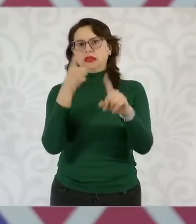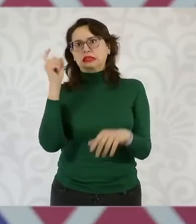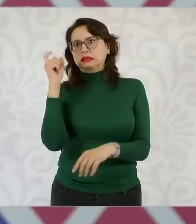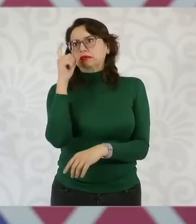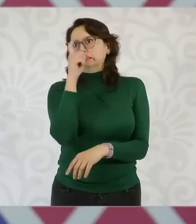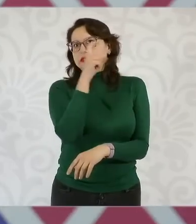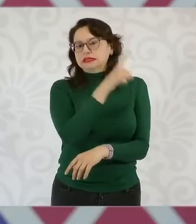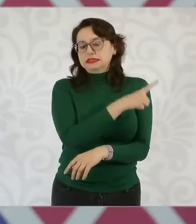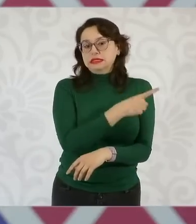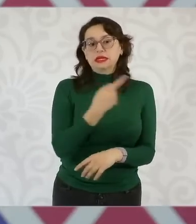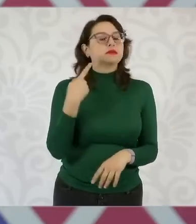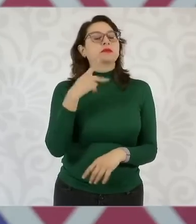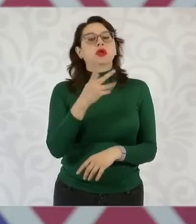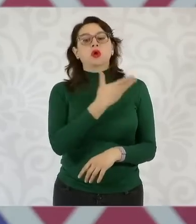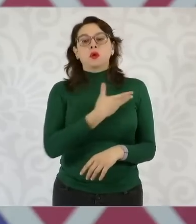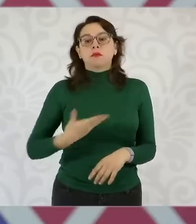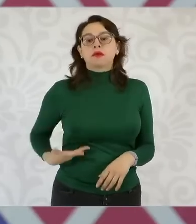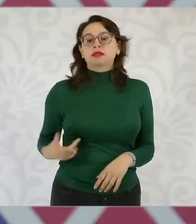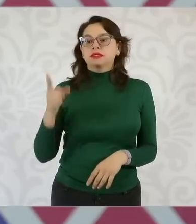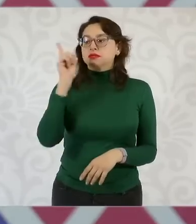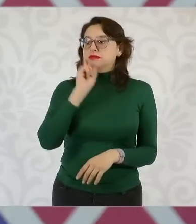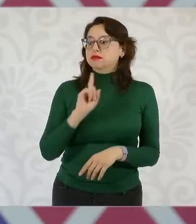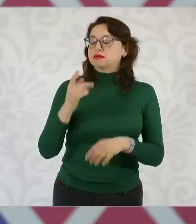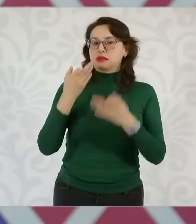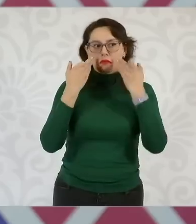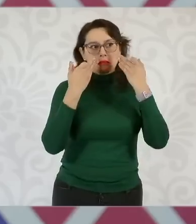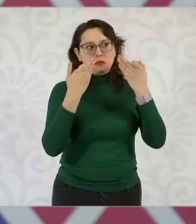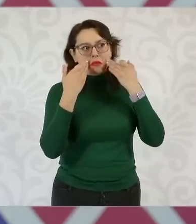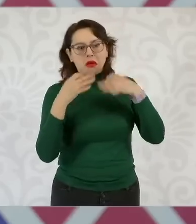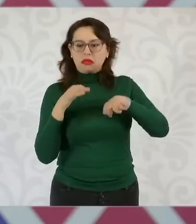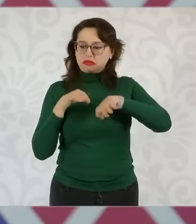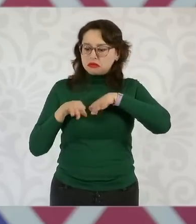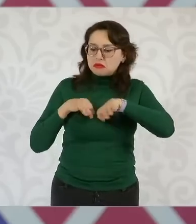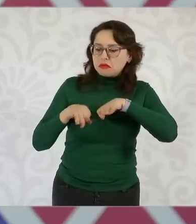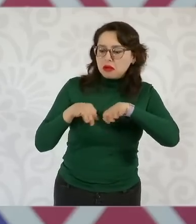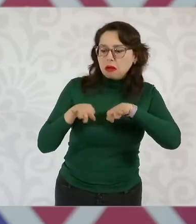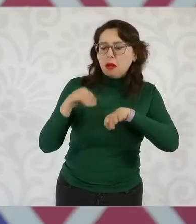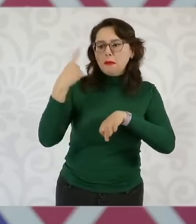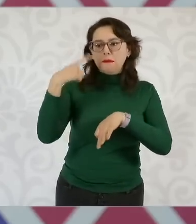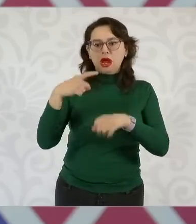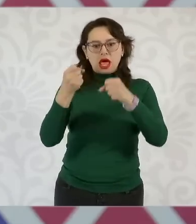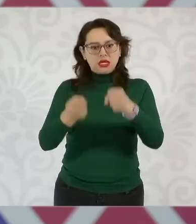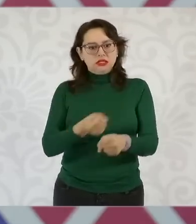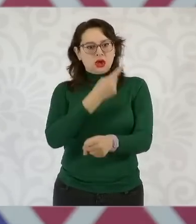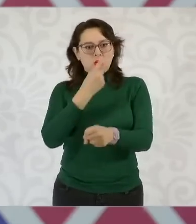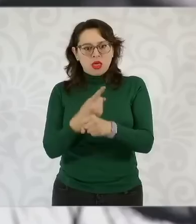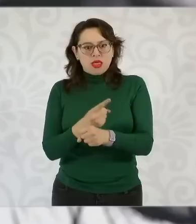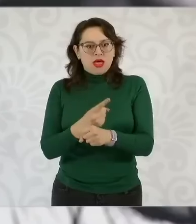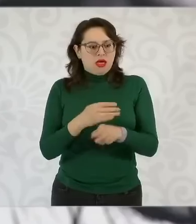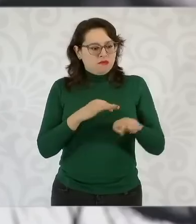convertir los temas de seguridad eh Porque pues eso eso tiene una afectación pues no solamente